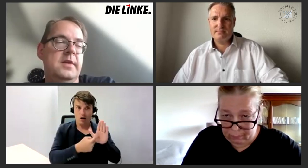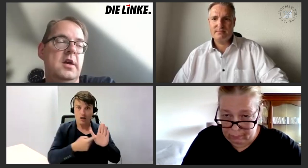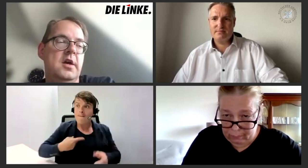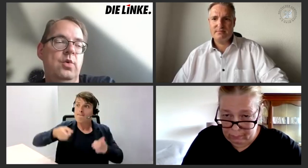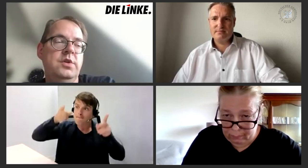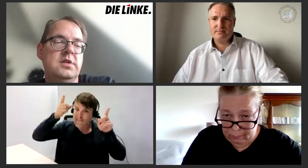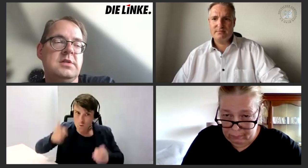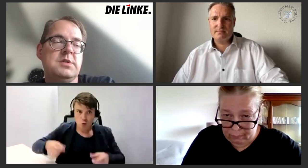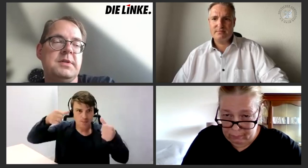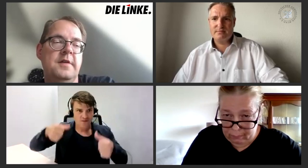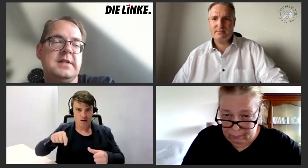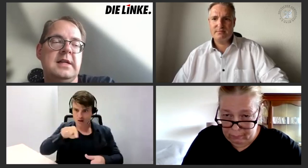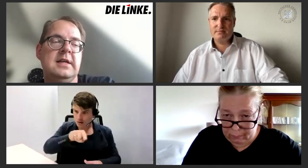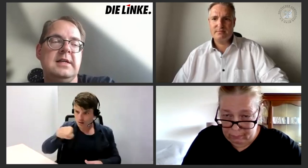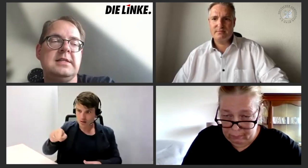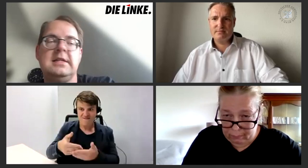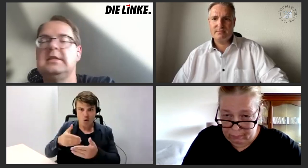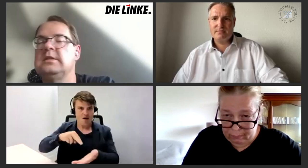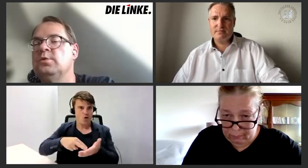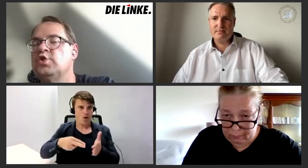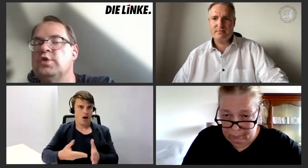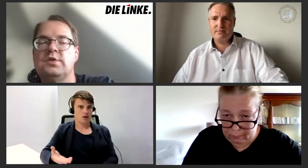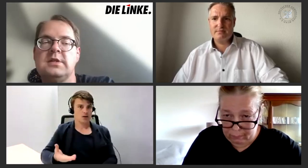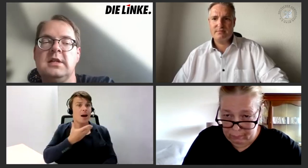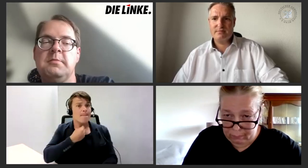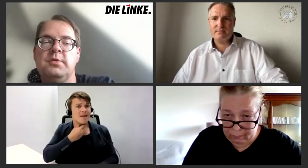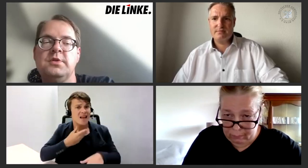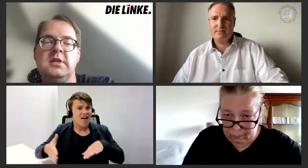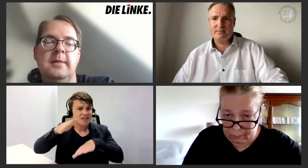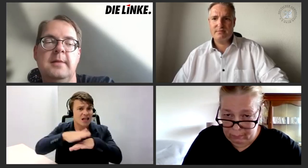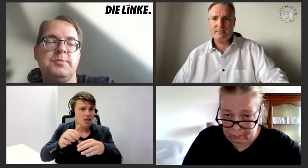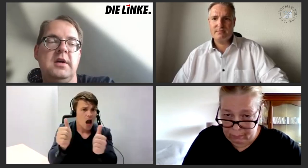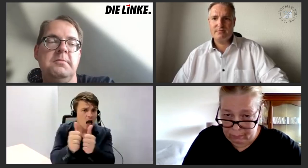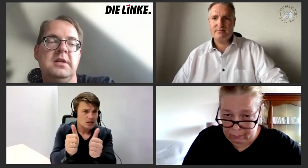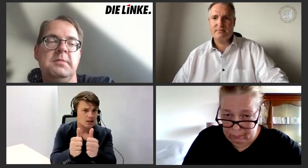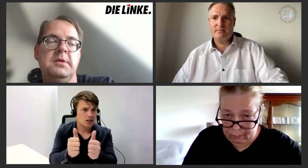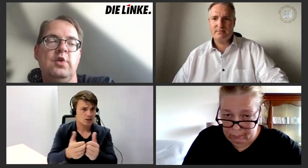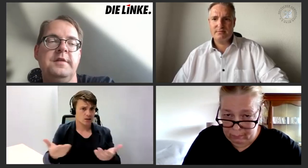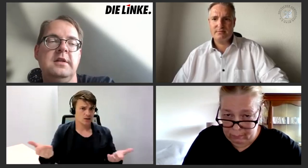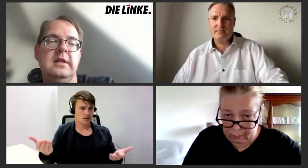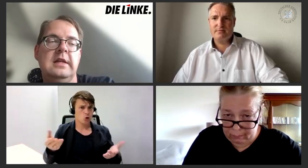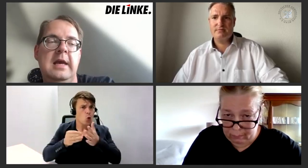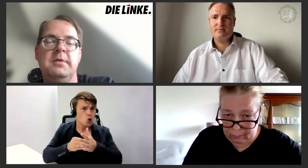getroffen werden. Es muss bedarfsdeckende Assistenzunterstützungsangebote in Absprache